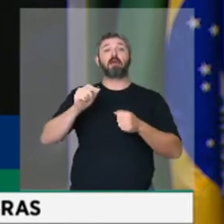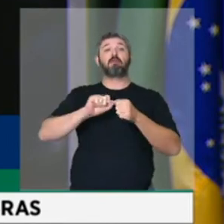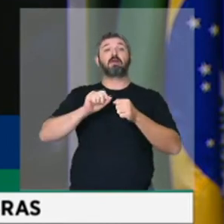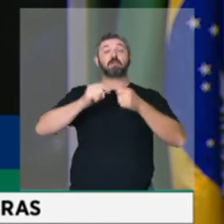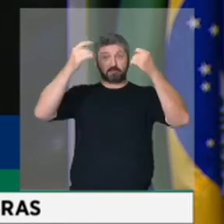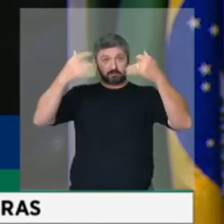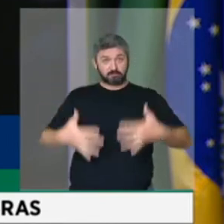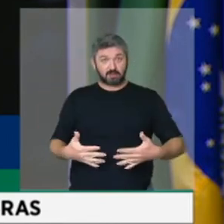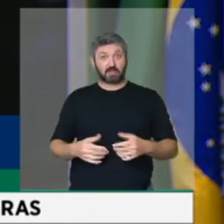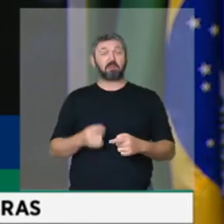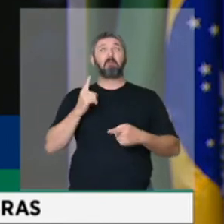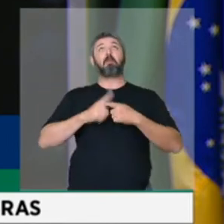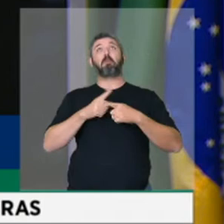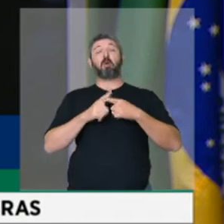CONVERSÃO QUE DETURPO OU O